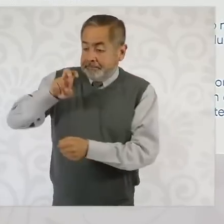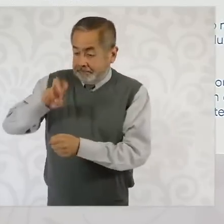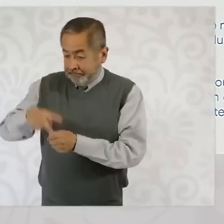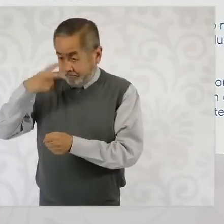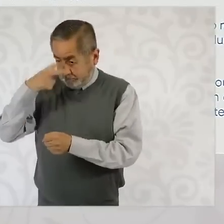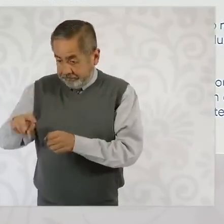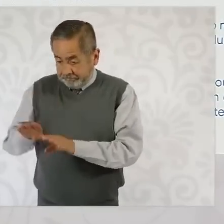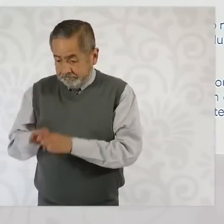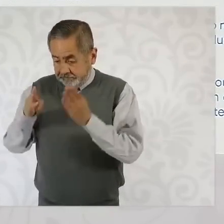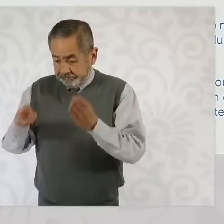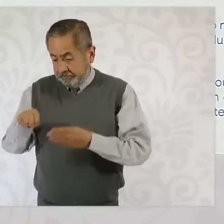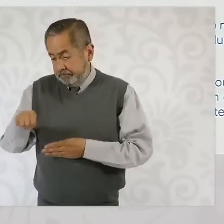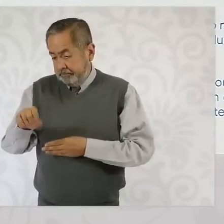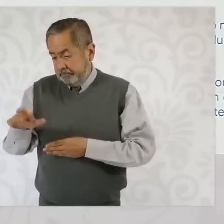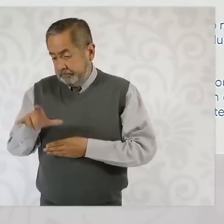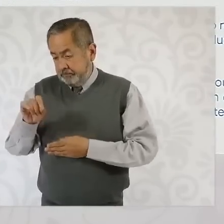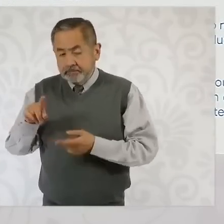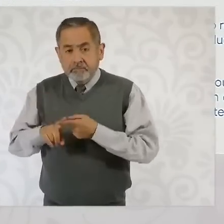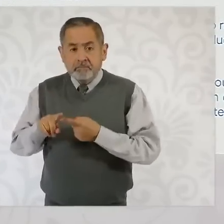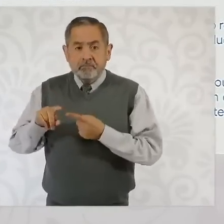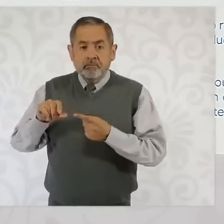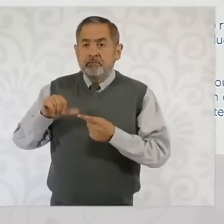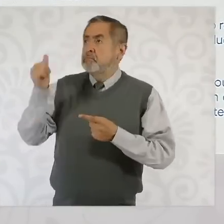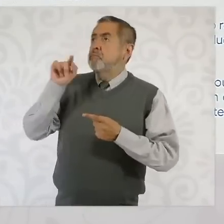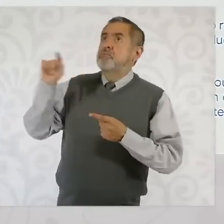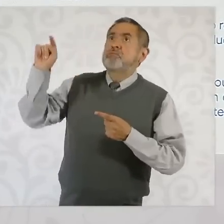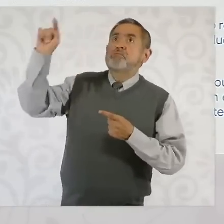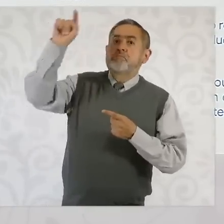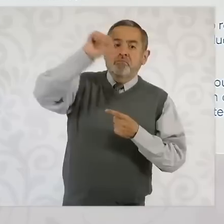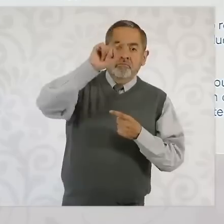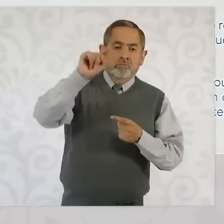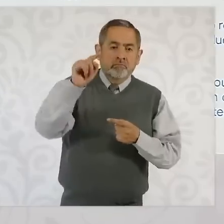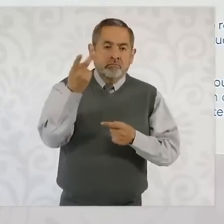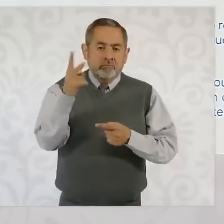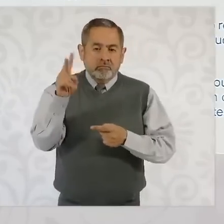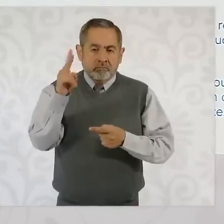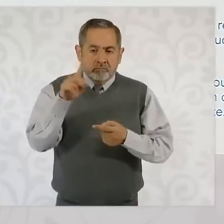lo ve desde otras partes dice Golfo de América y Golfo de México tiene los dos nombres Pero